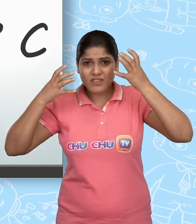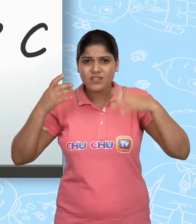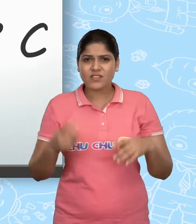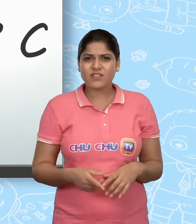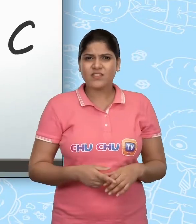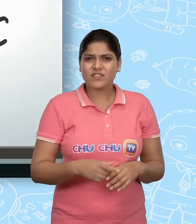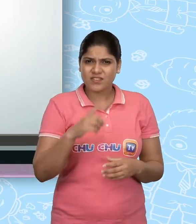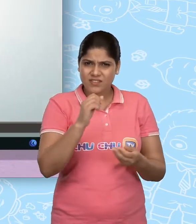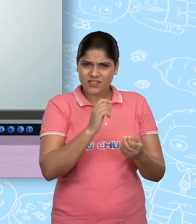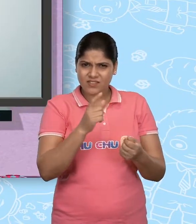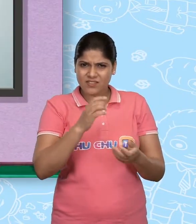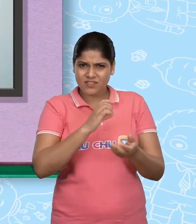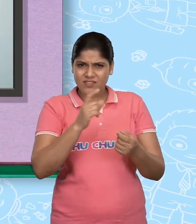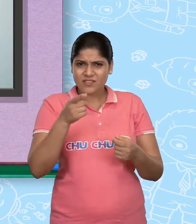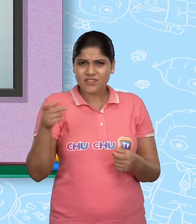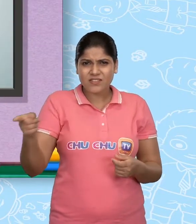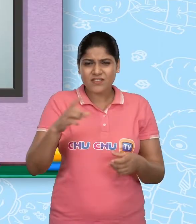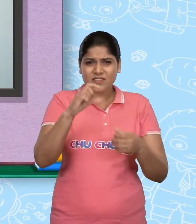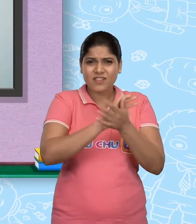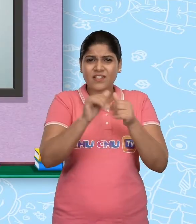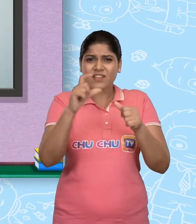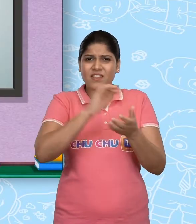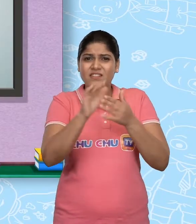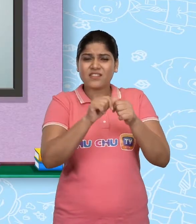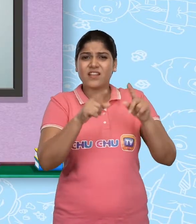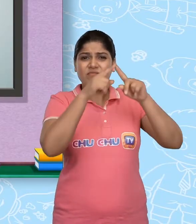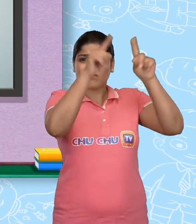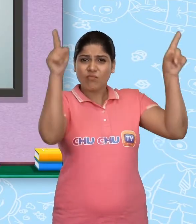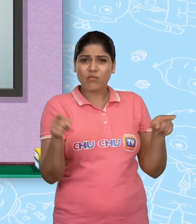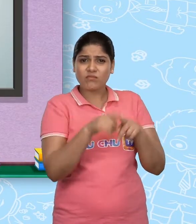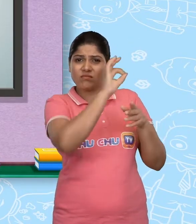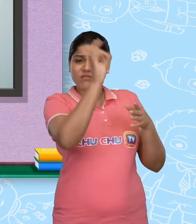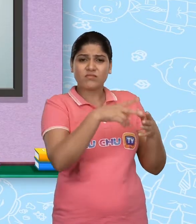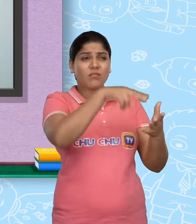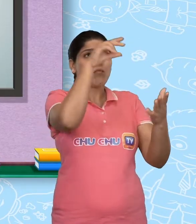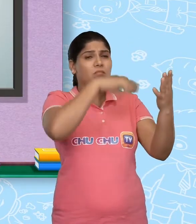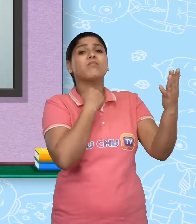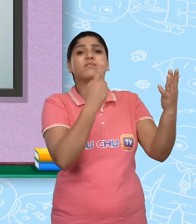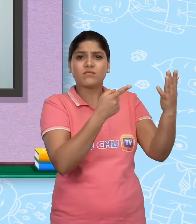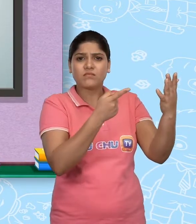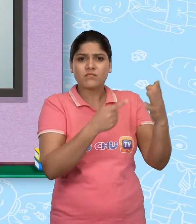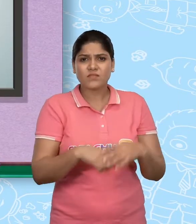ChaCha जरा पढ़ो जो मैने बोर्ड पर लिखा है। ChaCha?